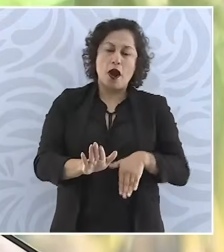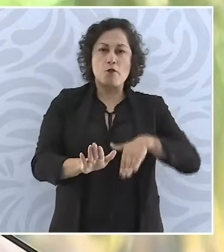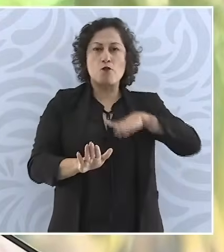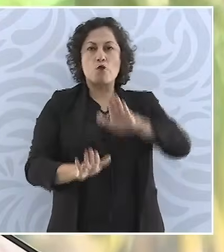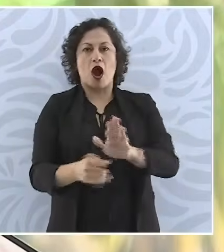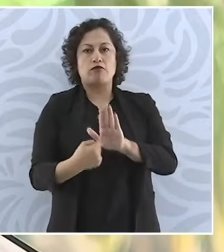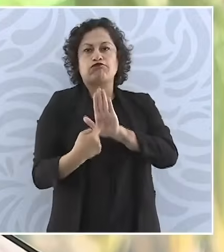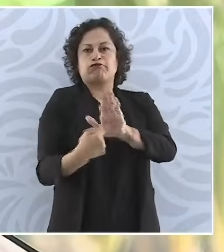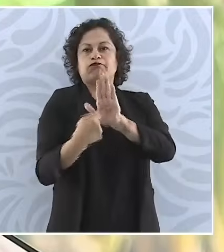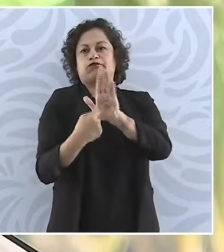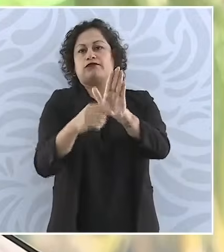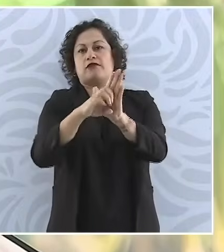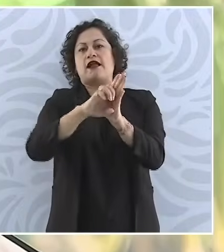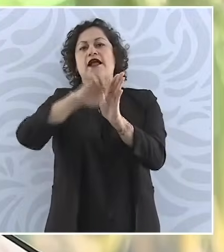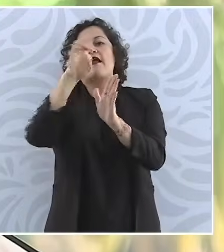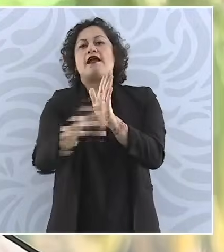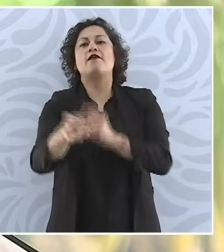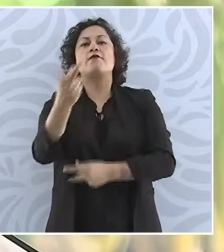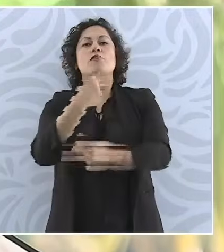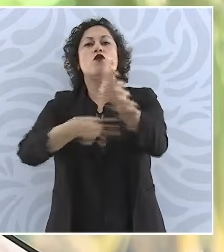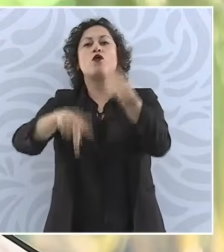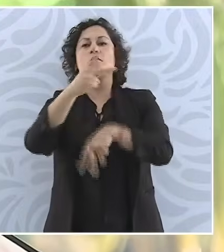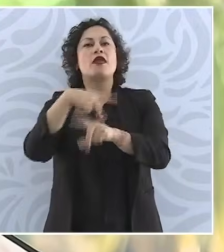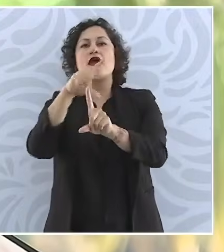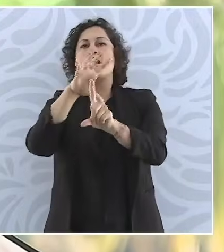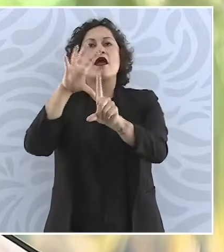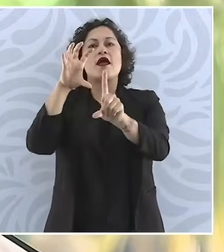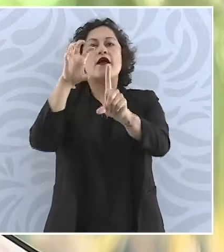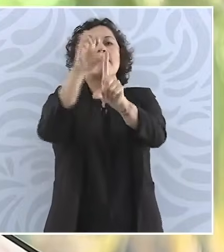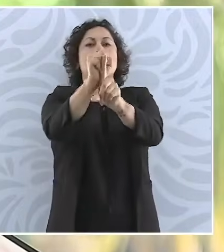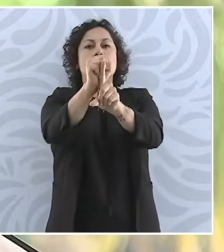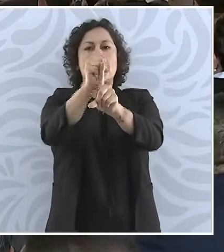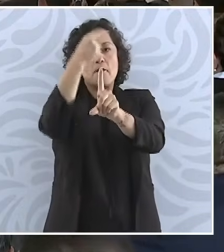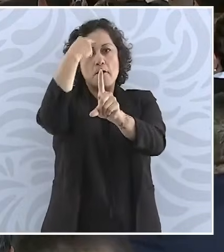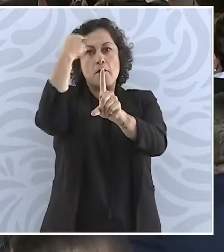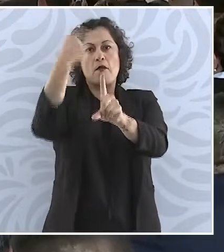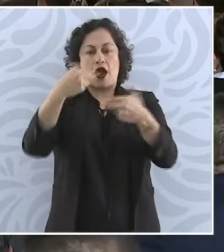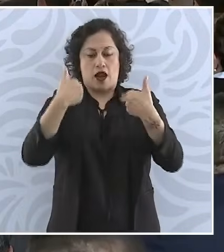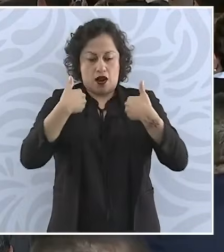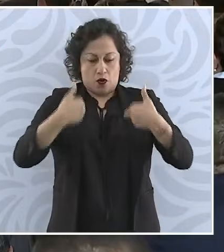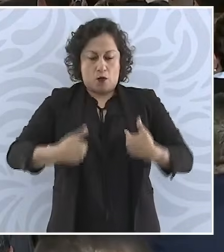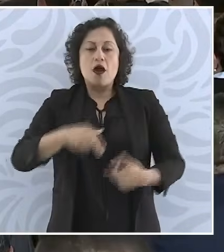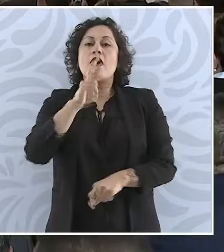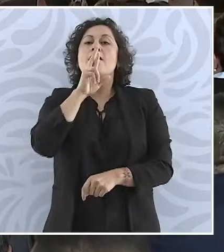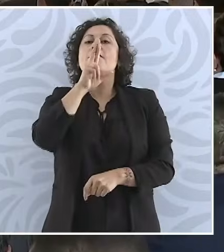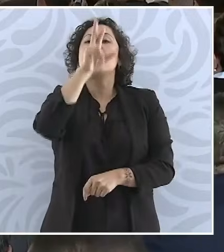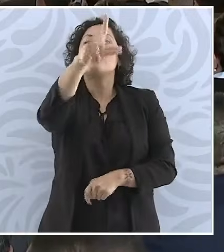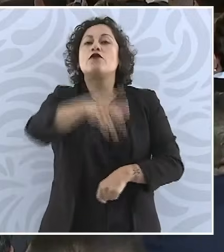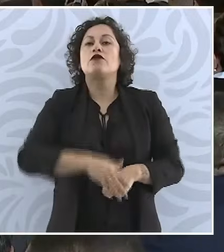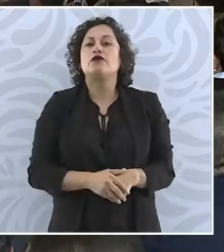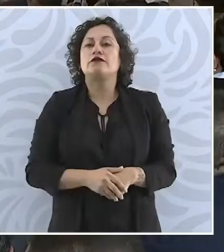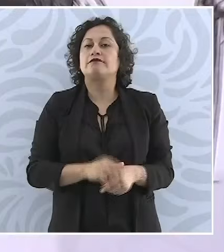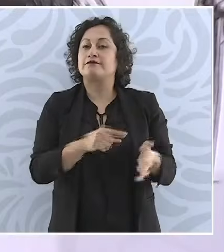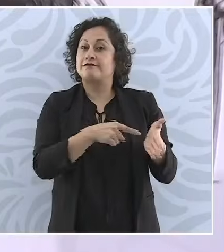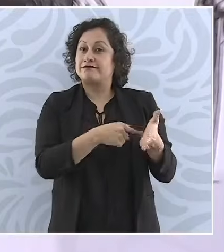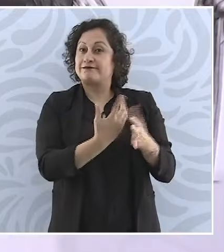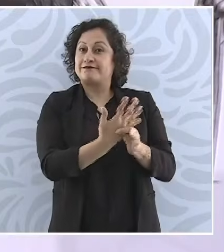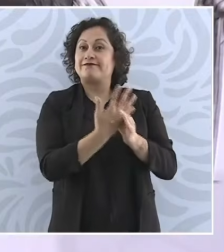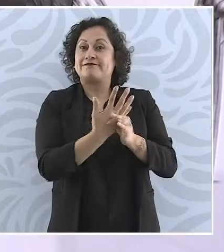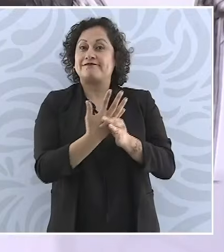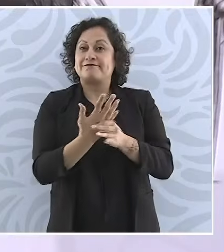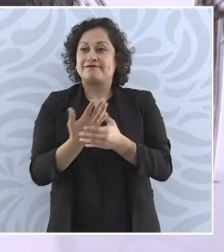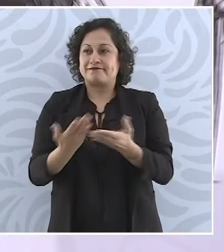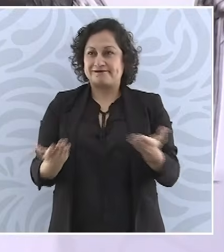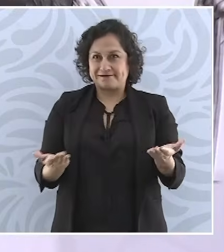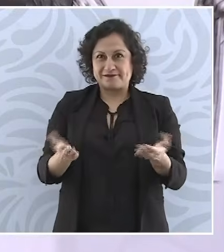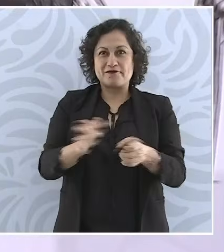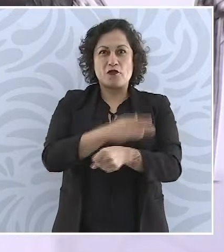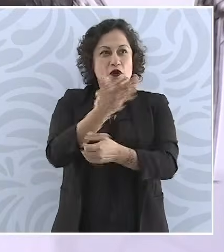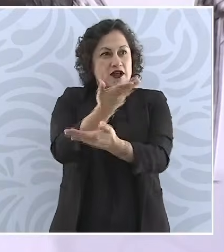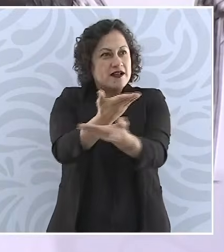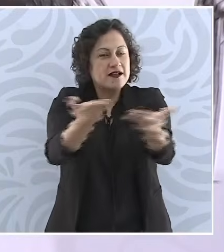creadora en los destinos de la humanidad Así que mexicanas mexicanos trabajadores trabajadoras